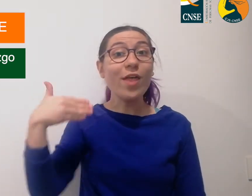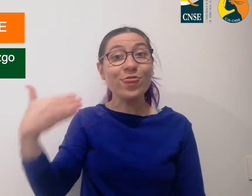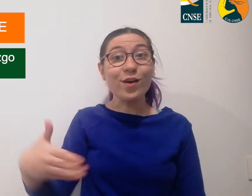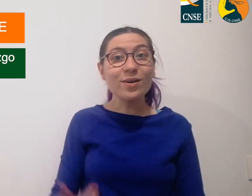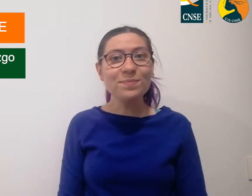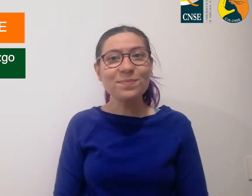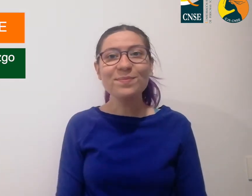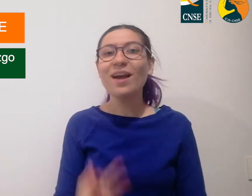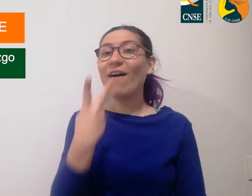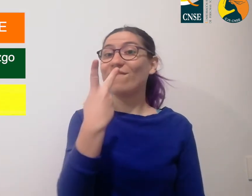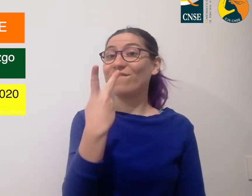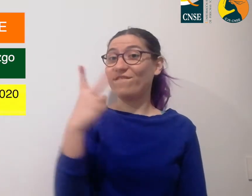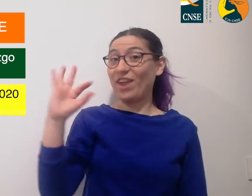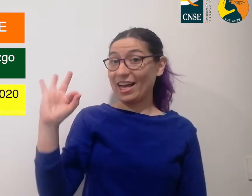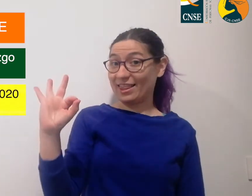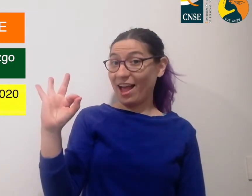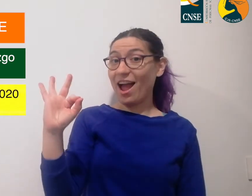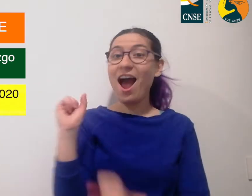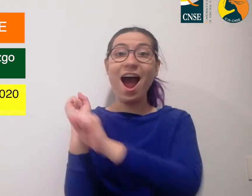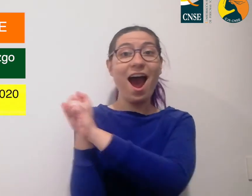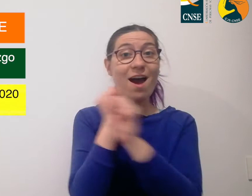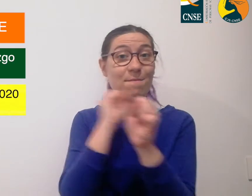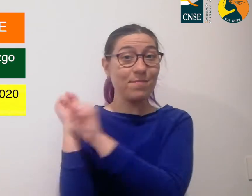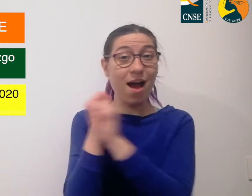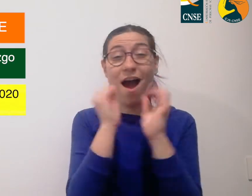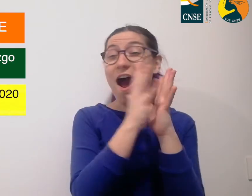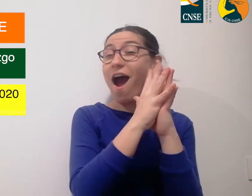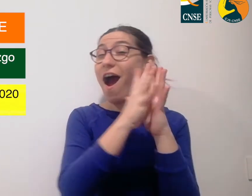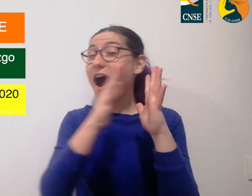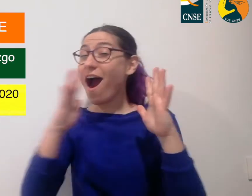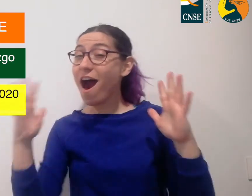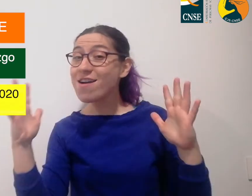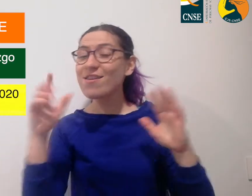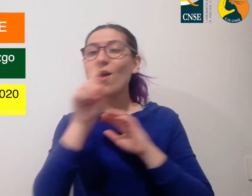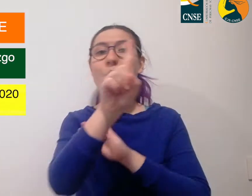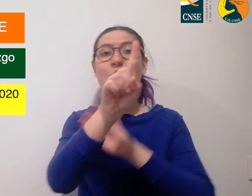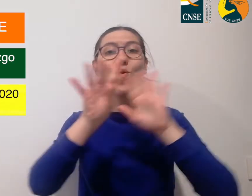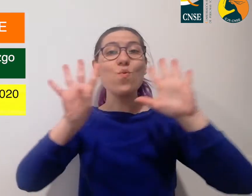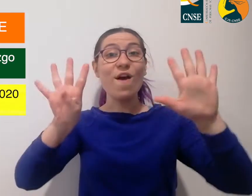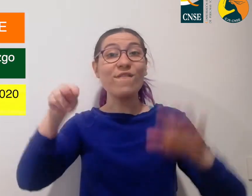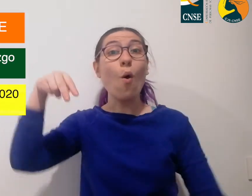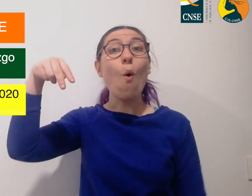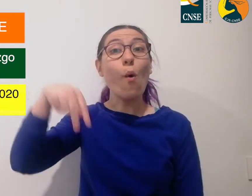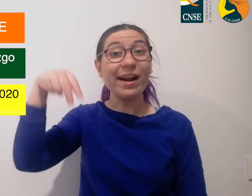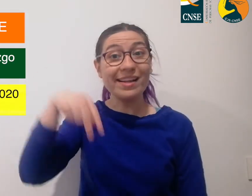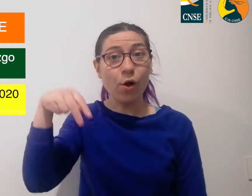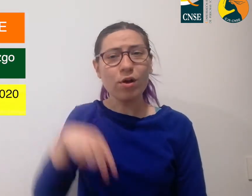¿Cuándo? Del 20 de abril al 19 de junio de 2020.